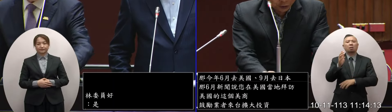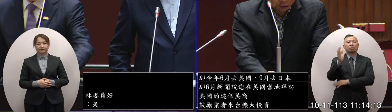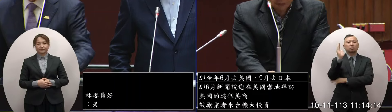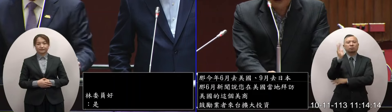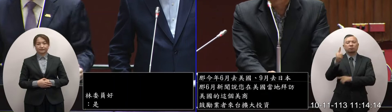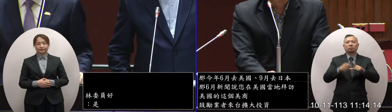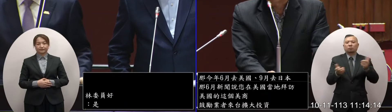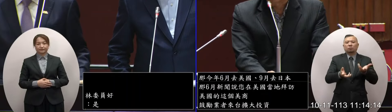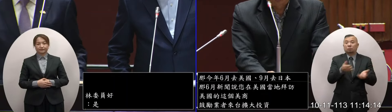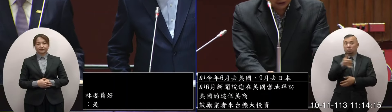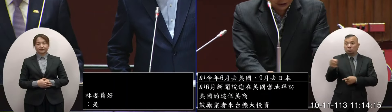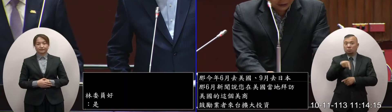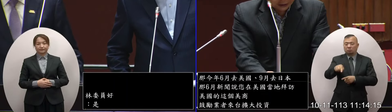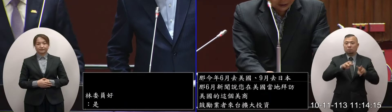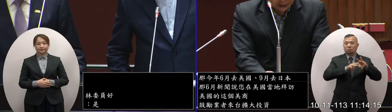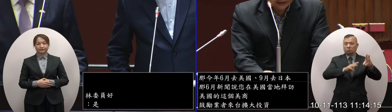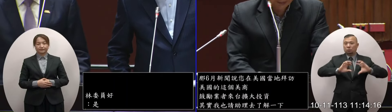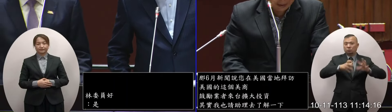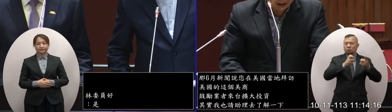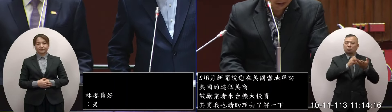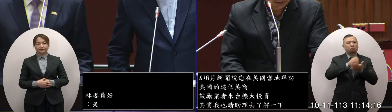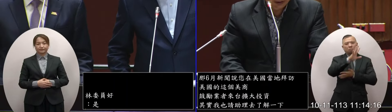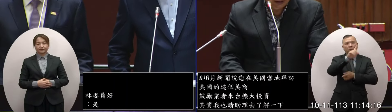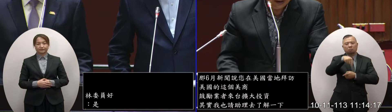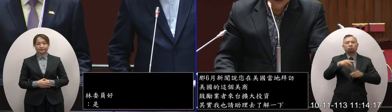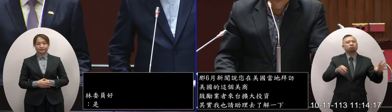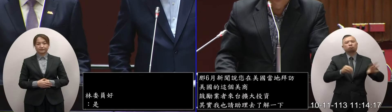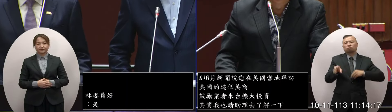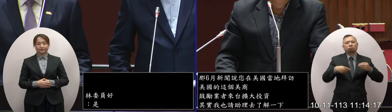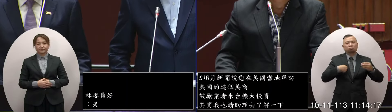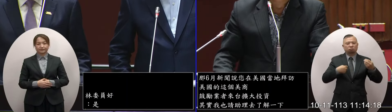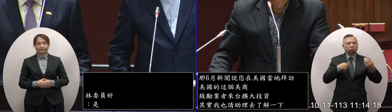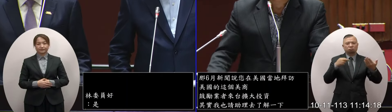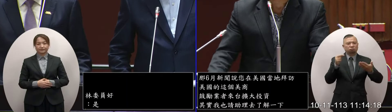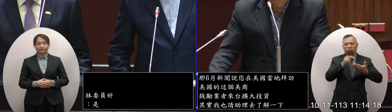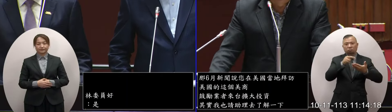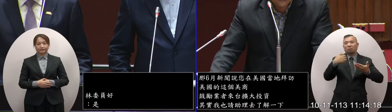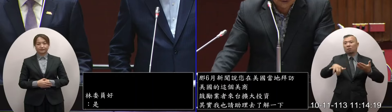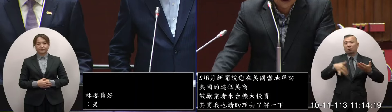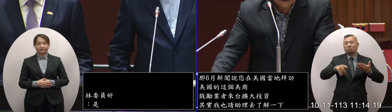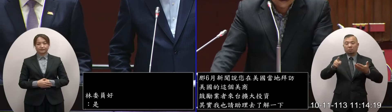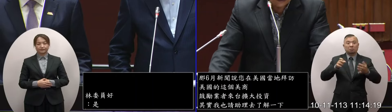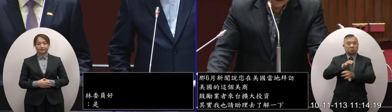6月美國出國的這個報告 那經濟部的聯絡人